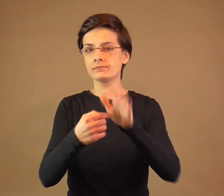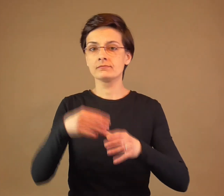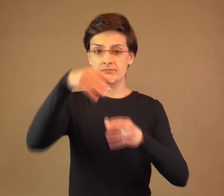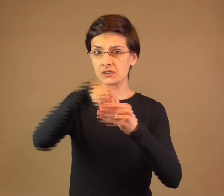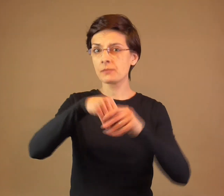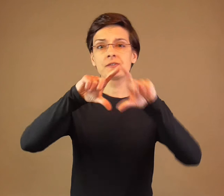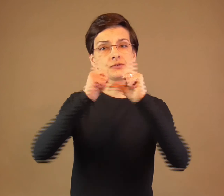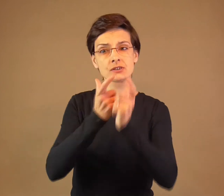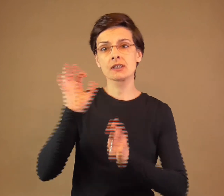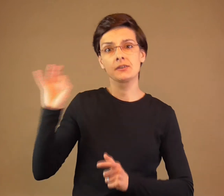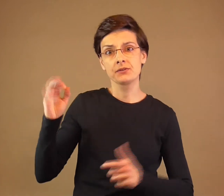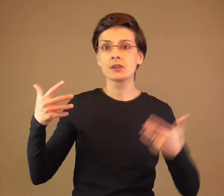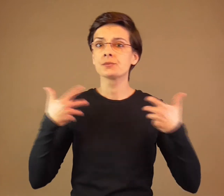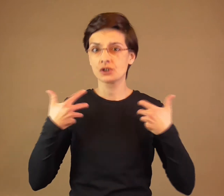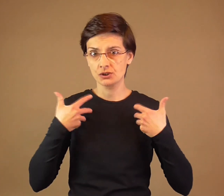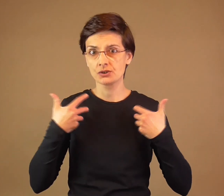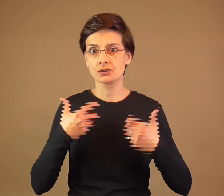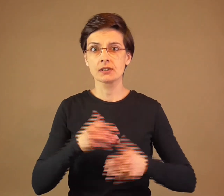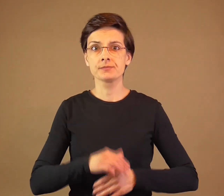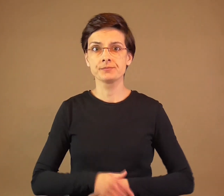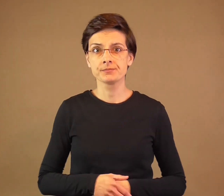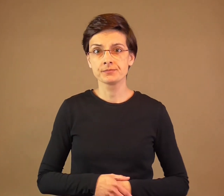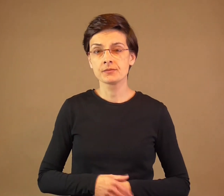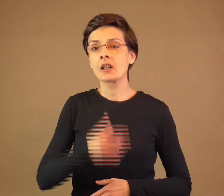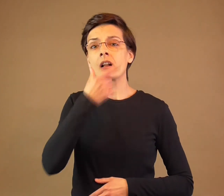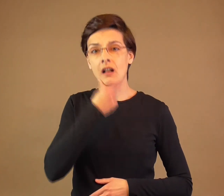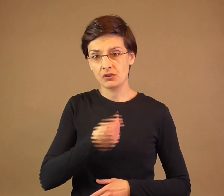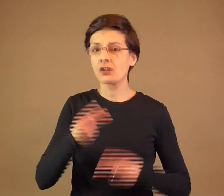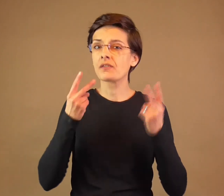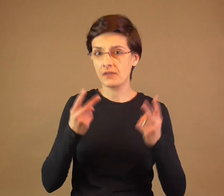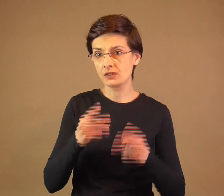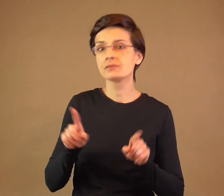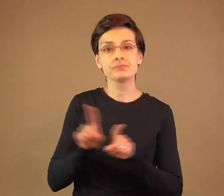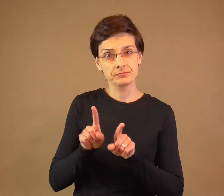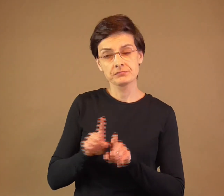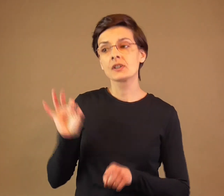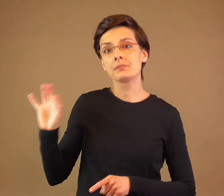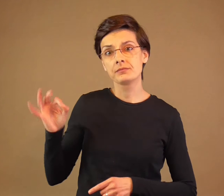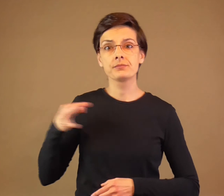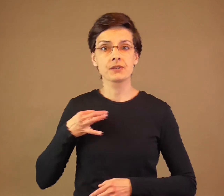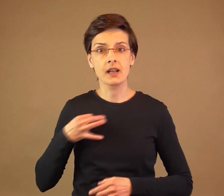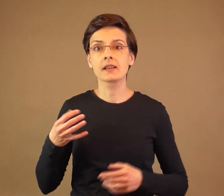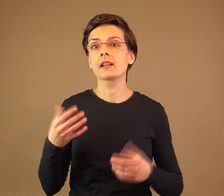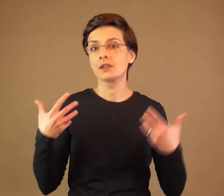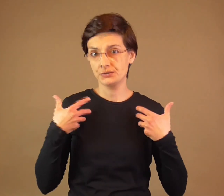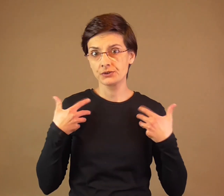Dla Kantora ważnym tematem była też jego biografia. Dużo śladów osobistych wspomnień z życia artysty.